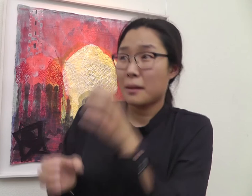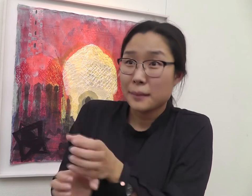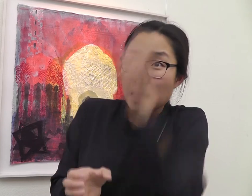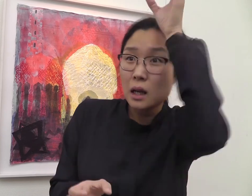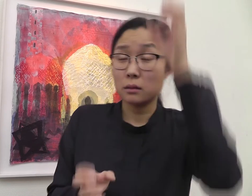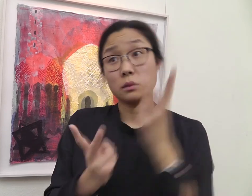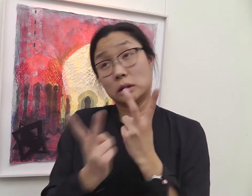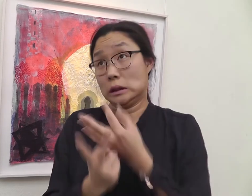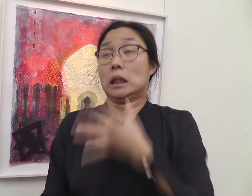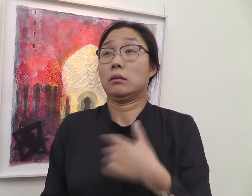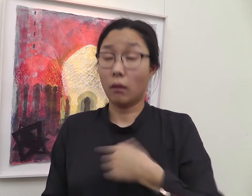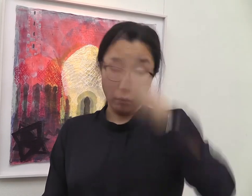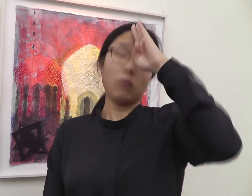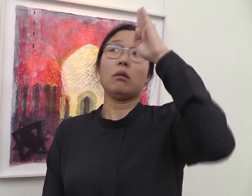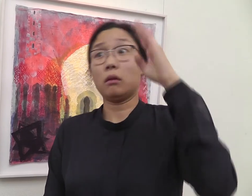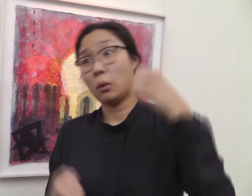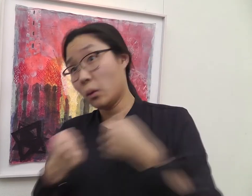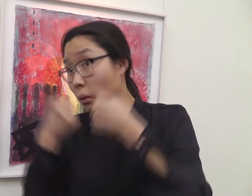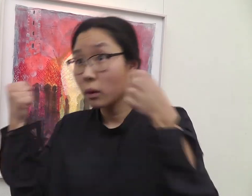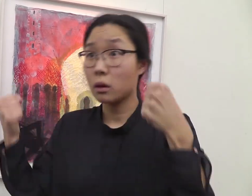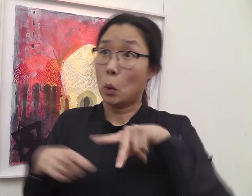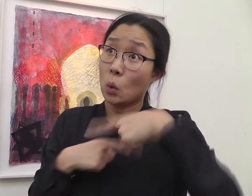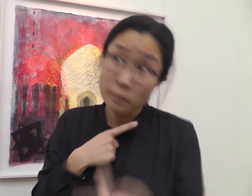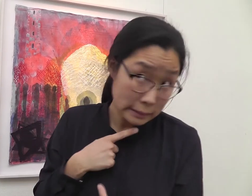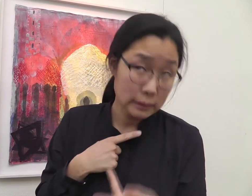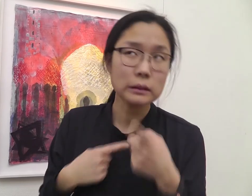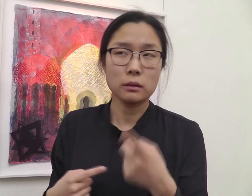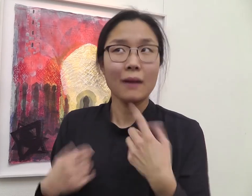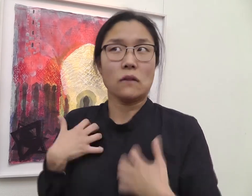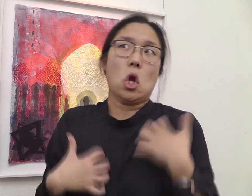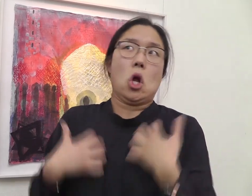att jag går in i pelarna, och krockar och ramlar. En sån grej blir man lite nervös över.